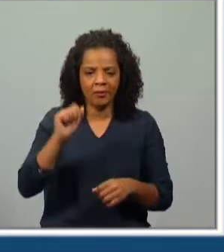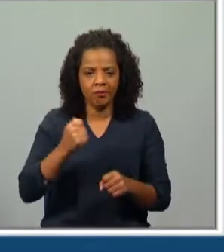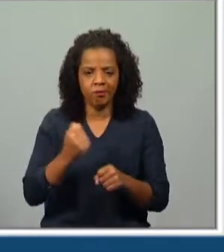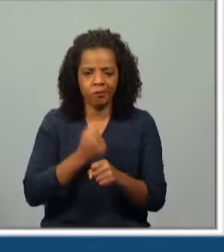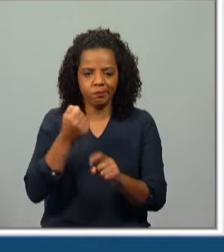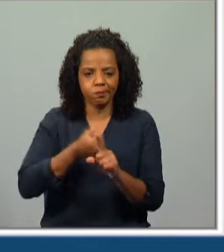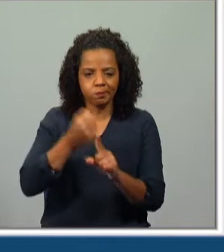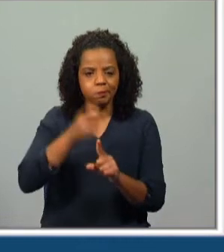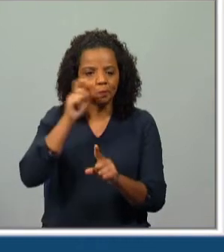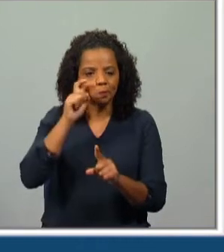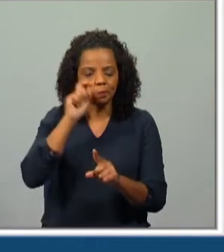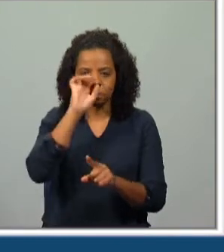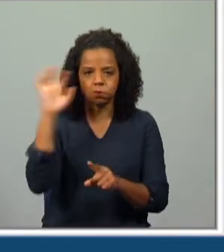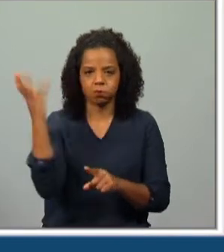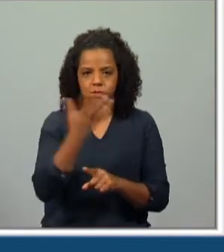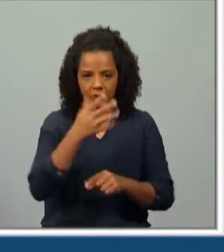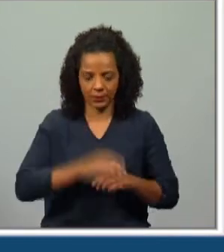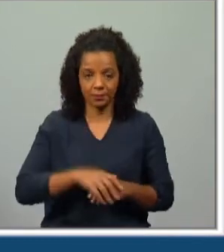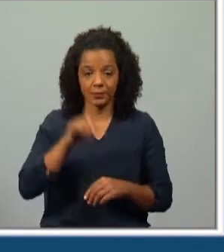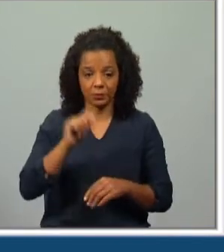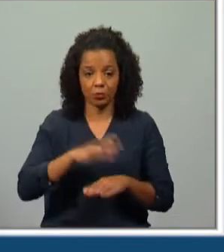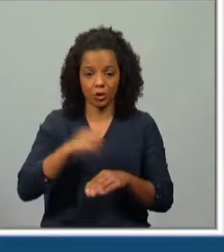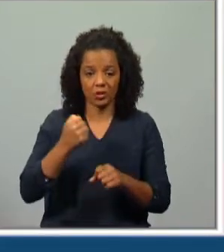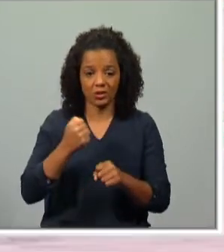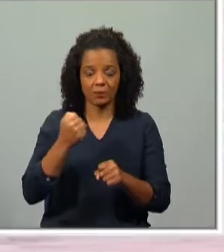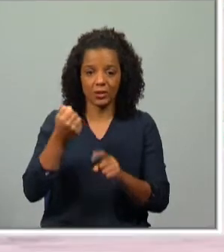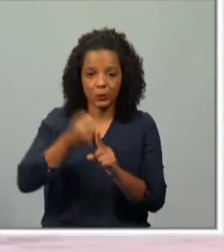ambiental e precisamente por ser ativista político é que ele esteve preso 環境，正是因為它是政治活動家是他被監禁